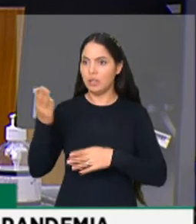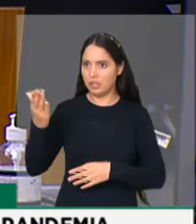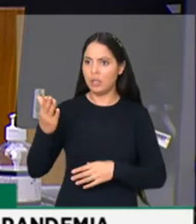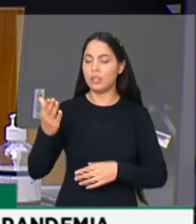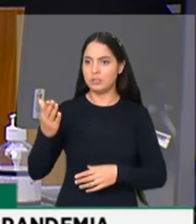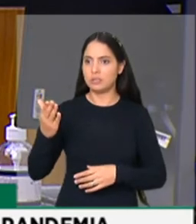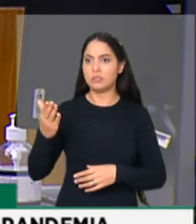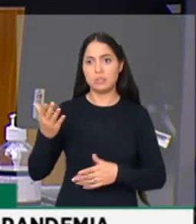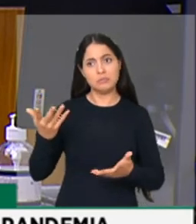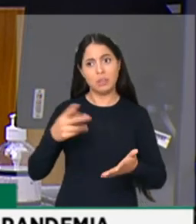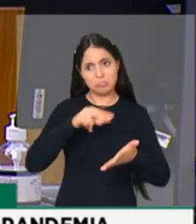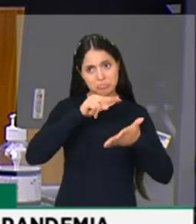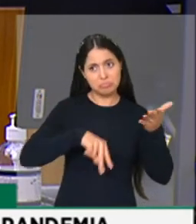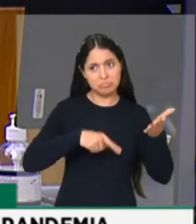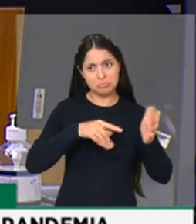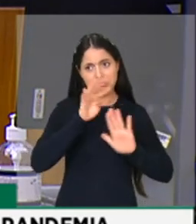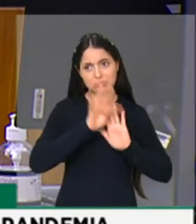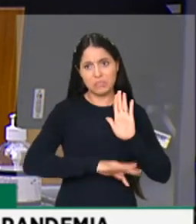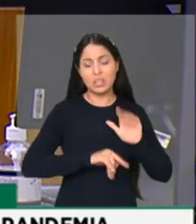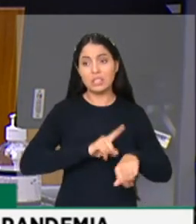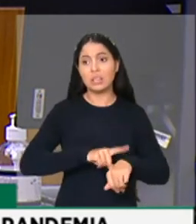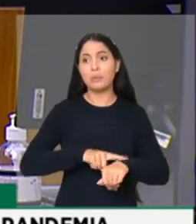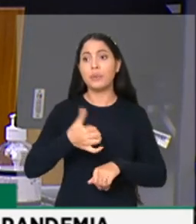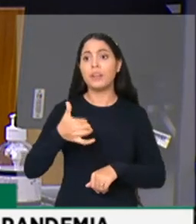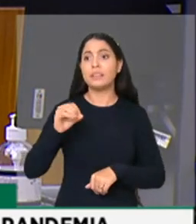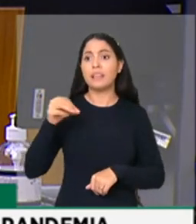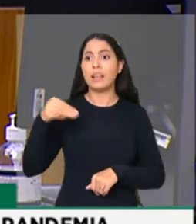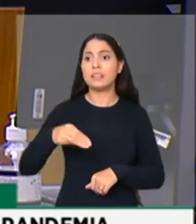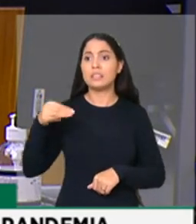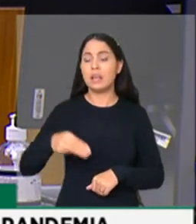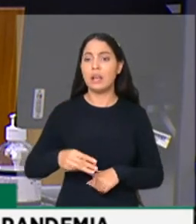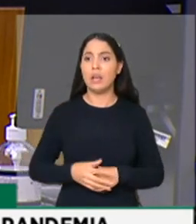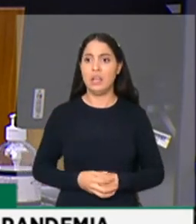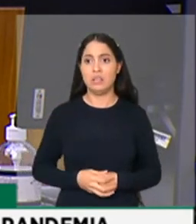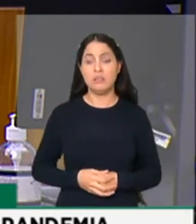EU ESPERO QUE, AO FINAL... DOS 10 MINUTOS, NÓS TENHAMOS UMA POSIÇÃO CONSENSUADA OU NÃO PARA SEGUIRMOS COM A